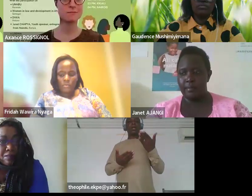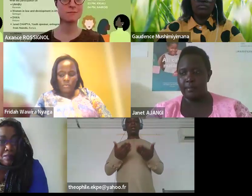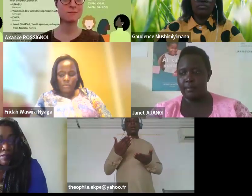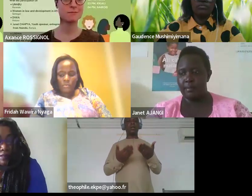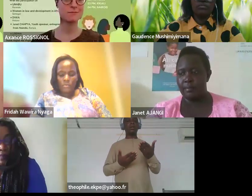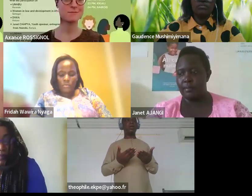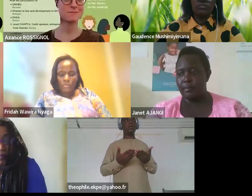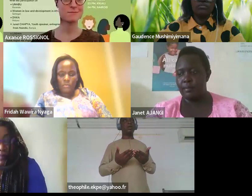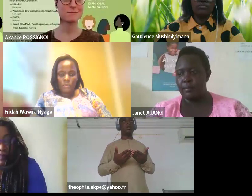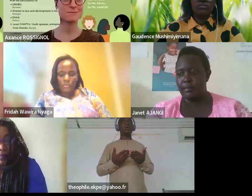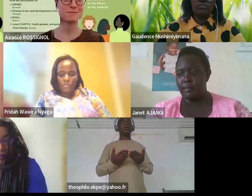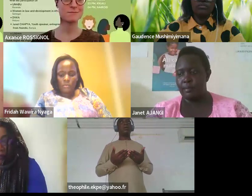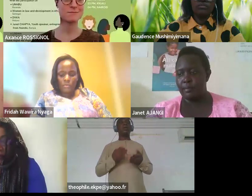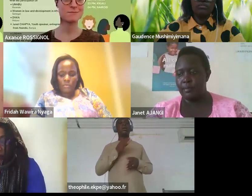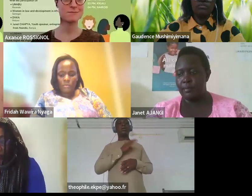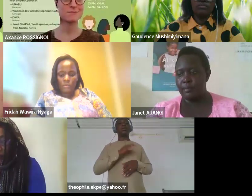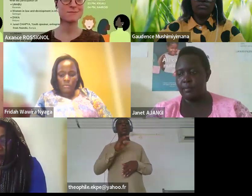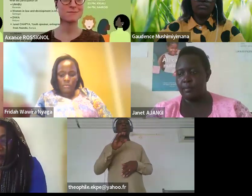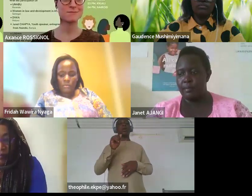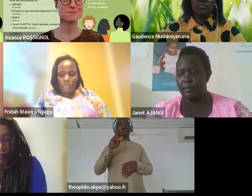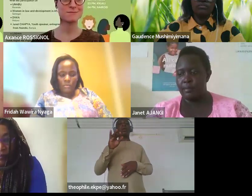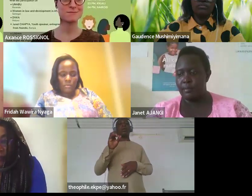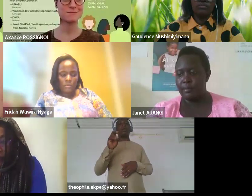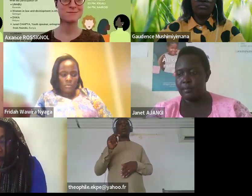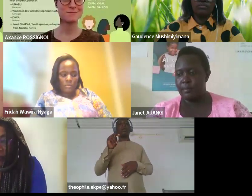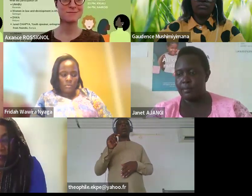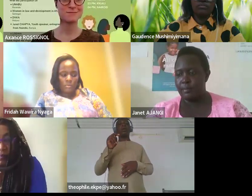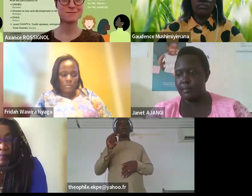chère Caroline si tu le souhaites tu peux également apparaître